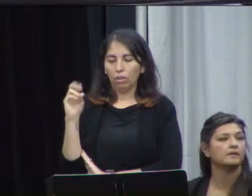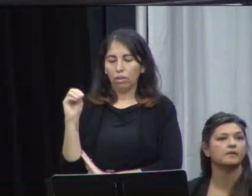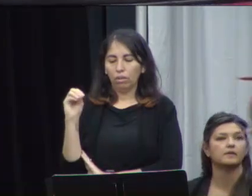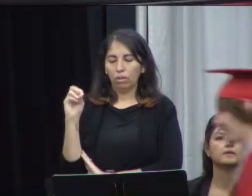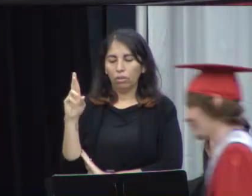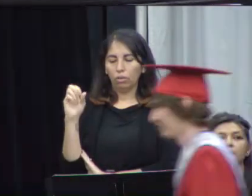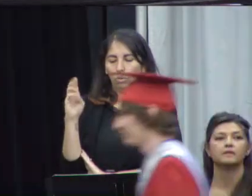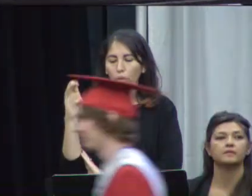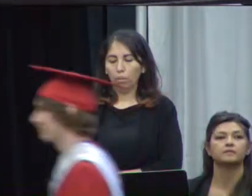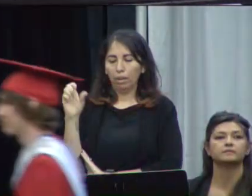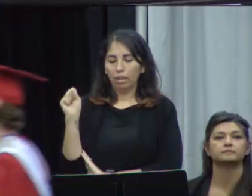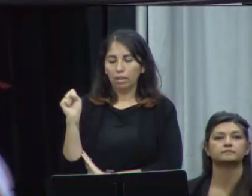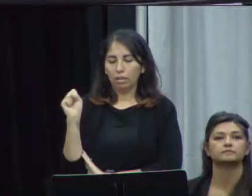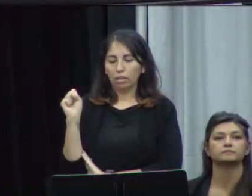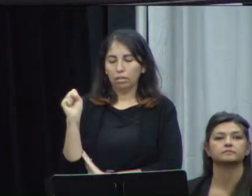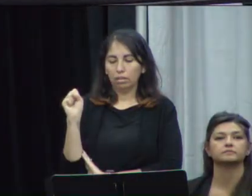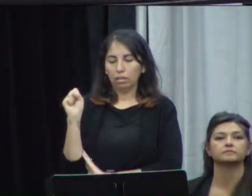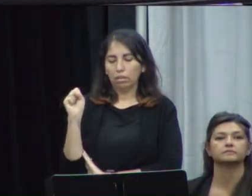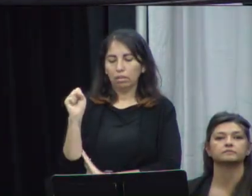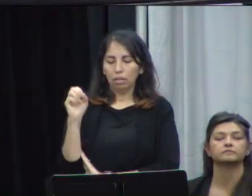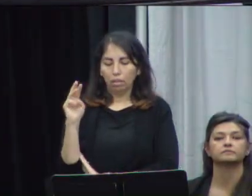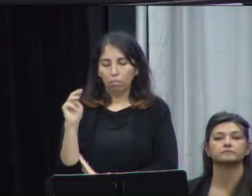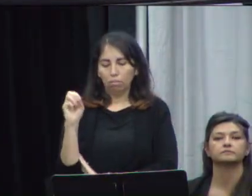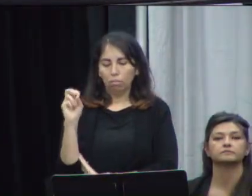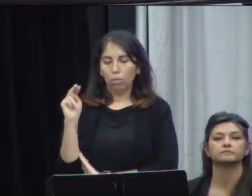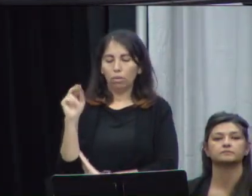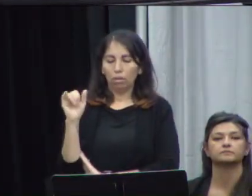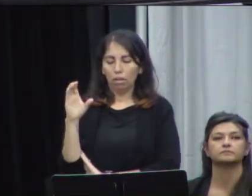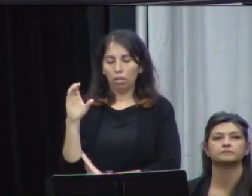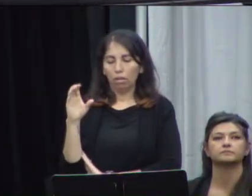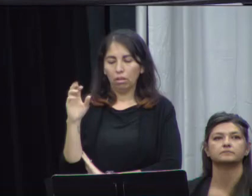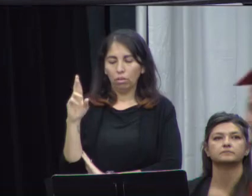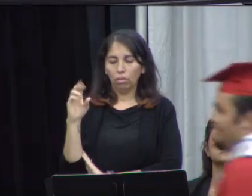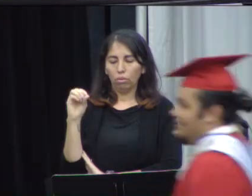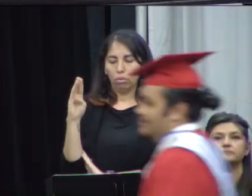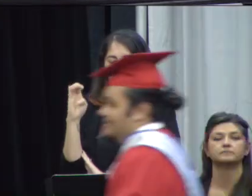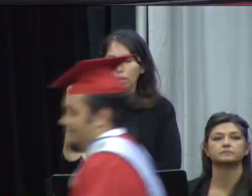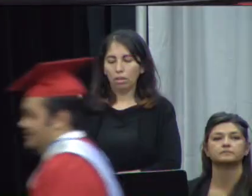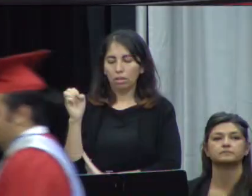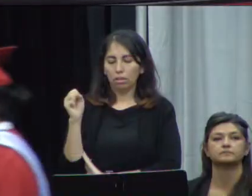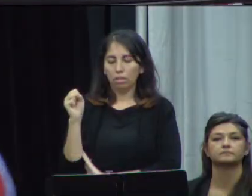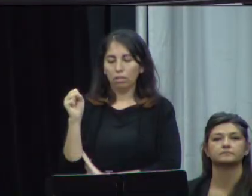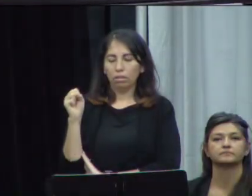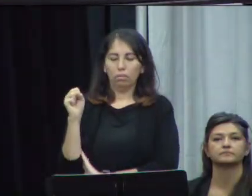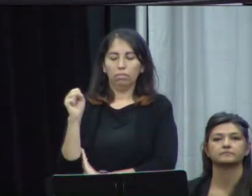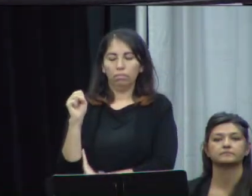Alvaro Robles. (audience applauds) Monique Robles.